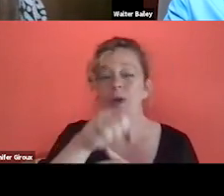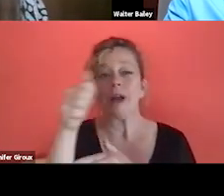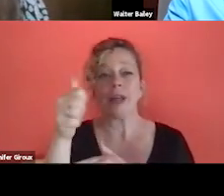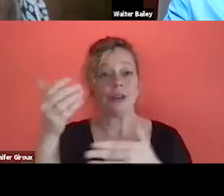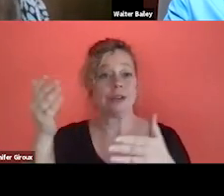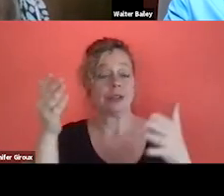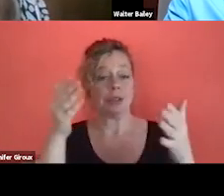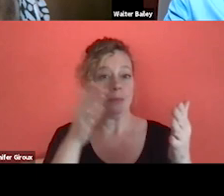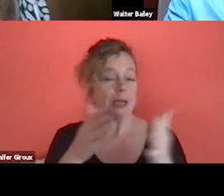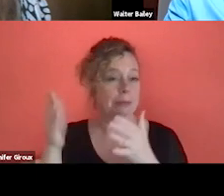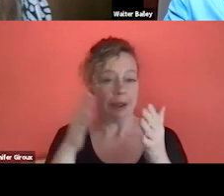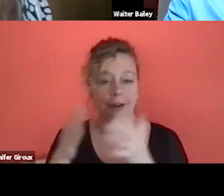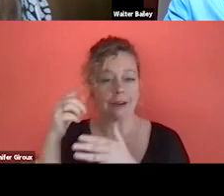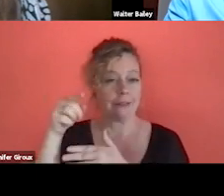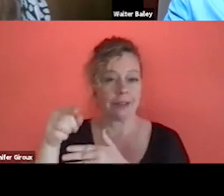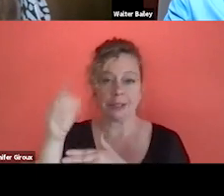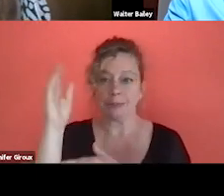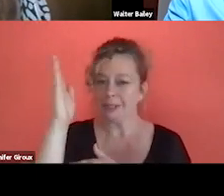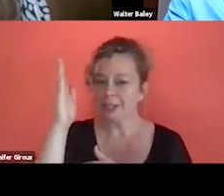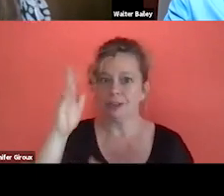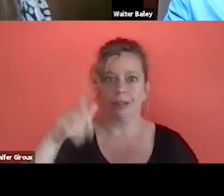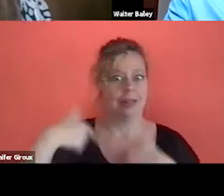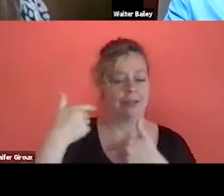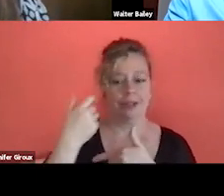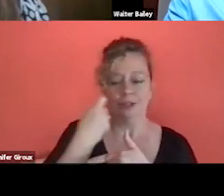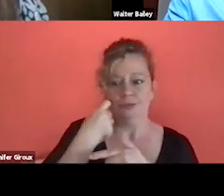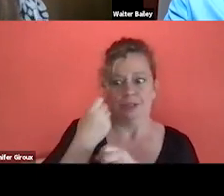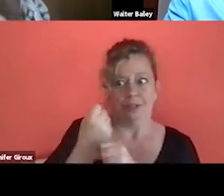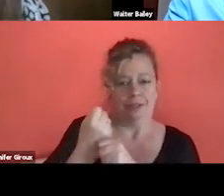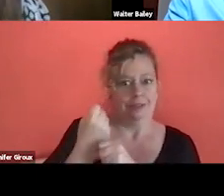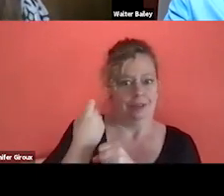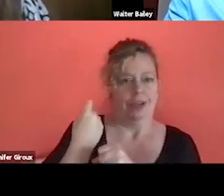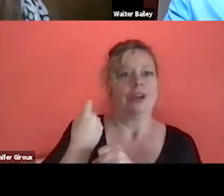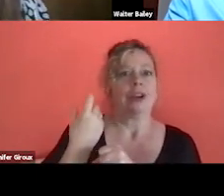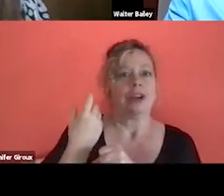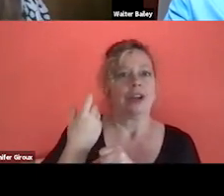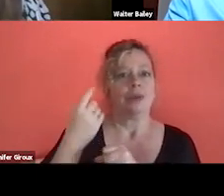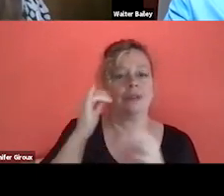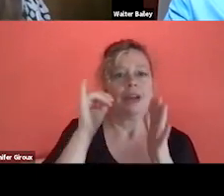y simplemente vivir el último año. Hemos identificado varios beneficios inesperados de los cambios